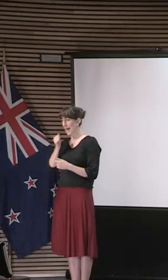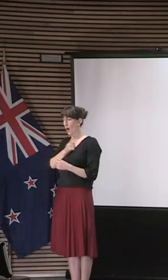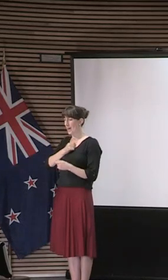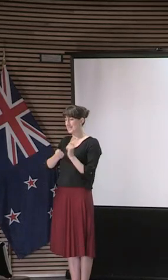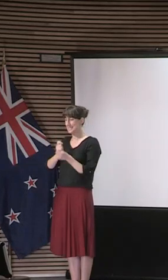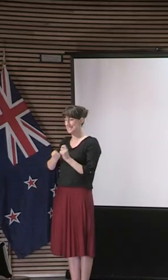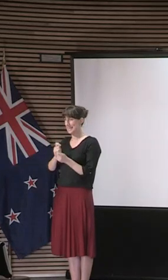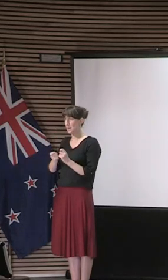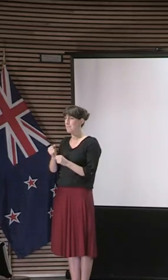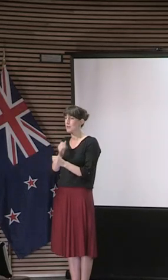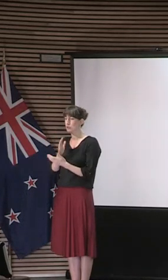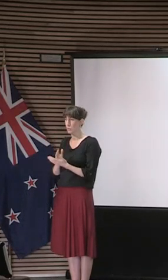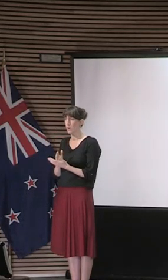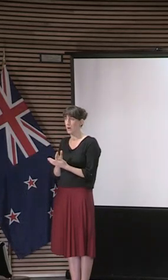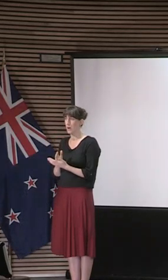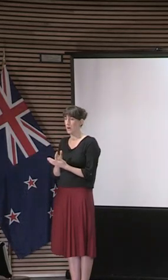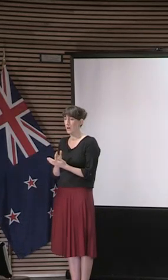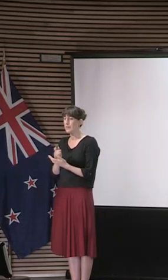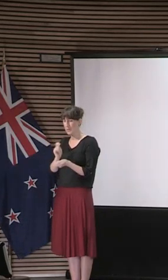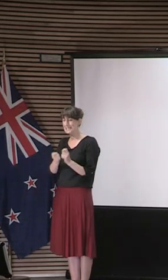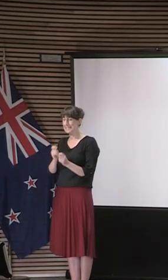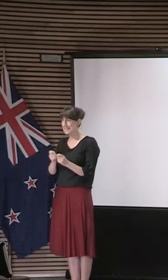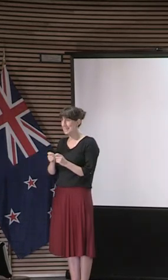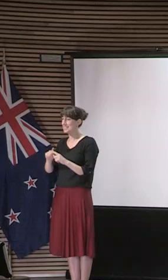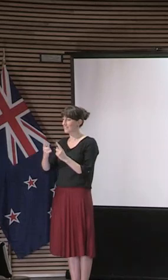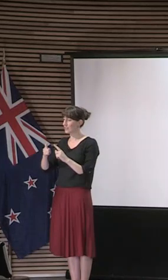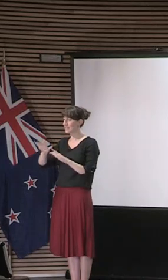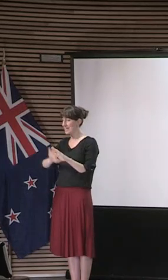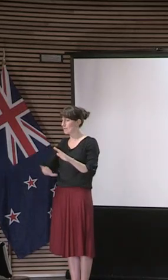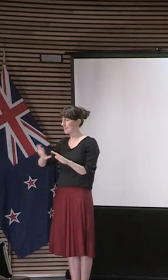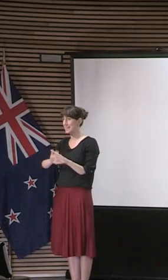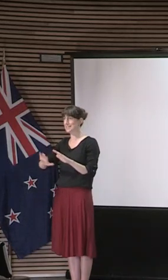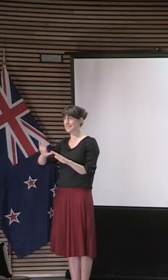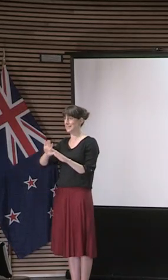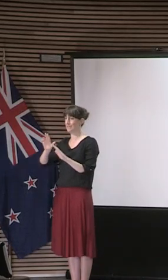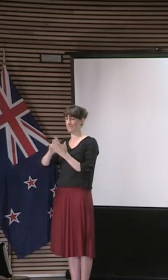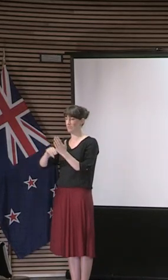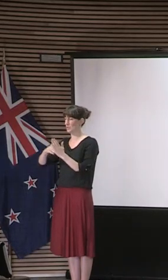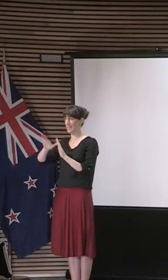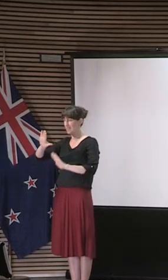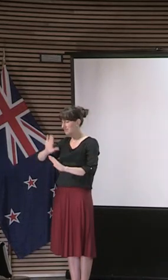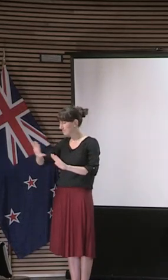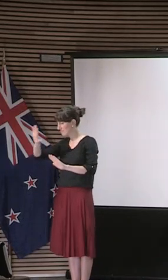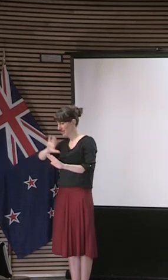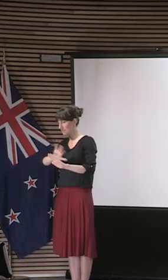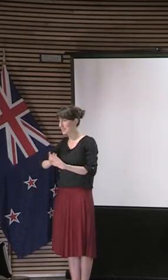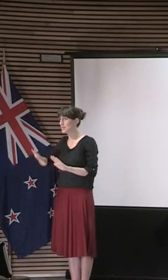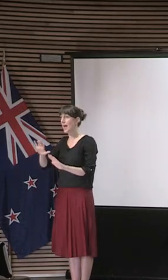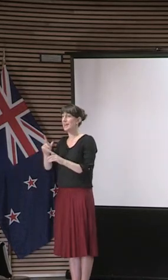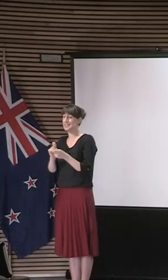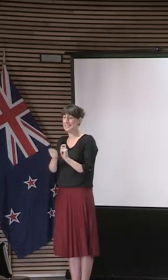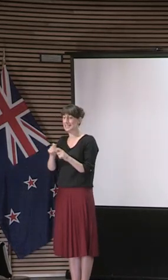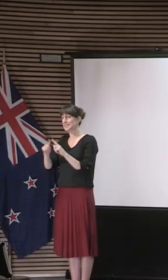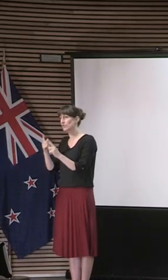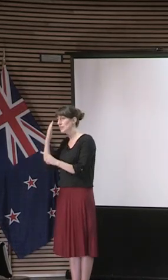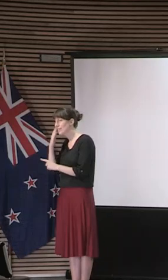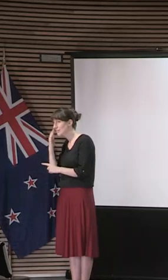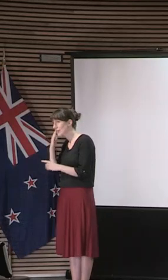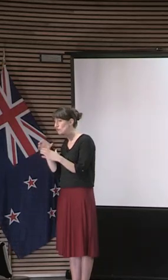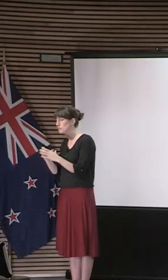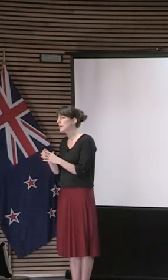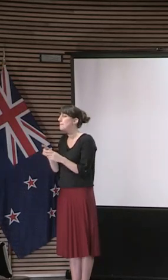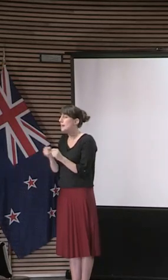huarahi tino pai. Na i te mea ka